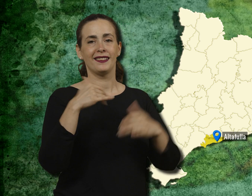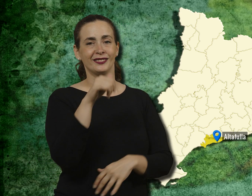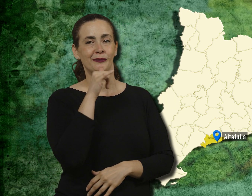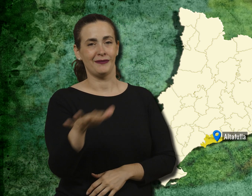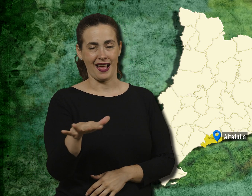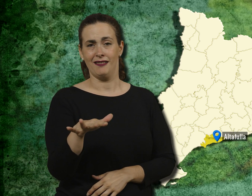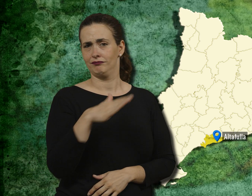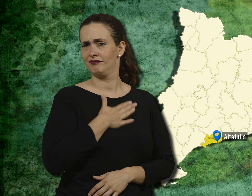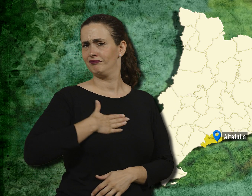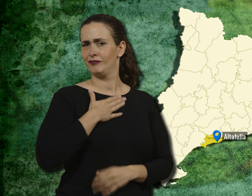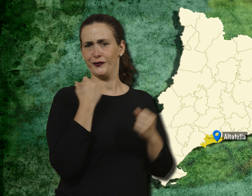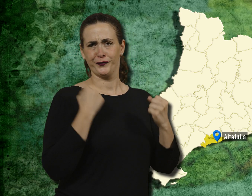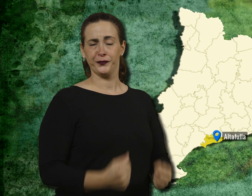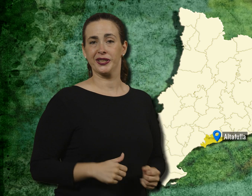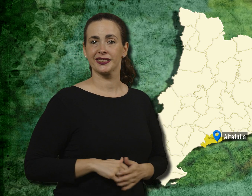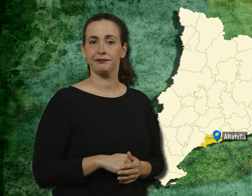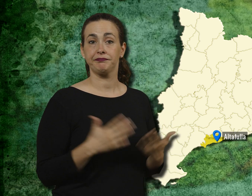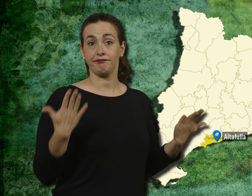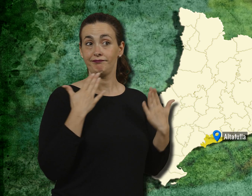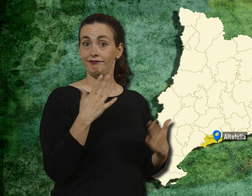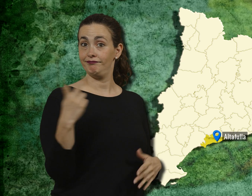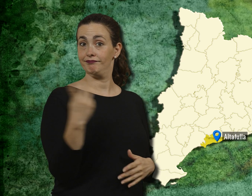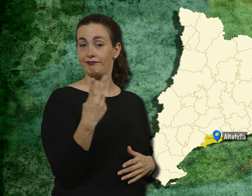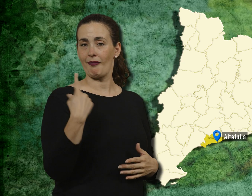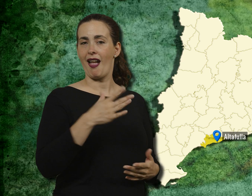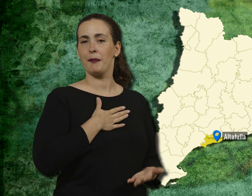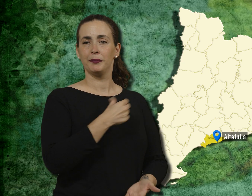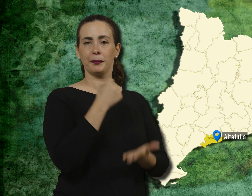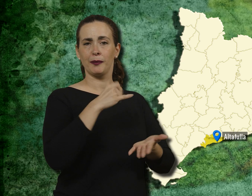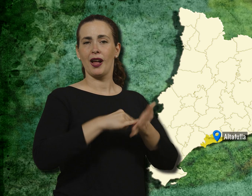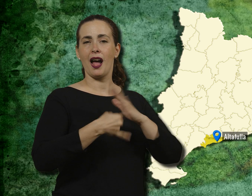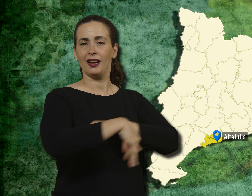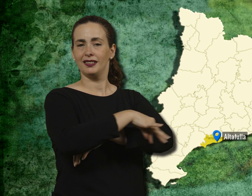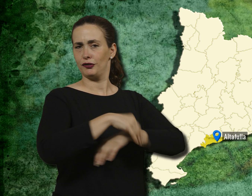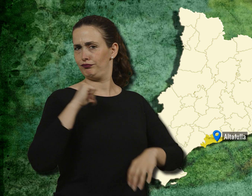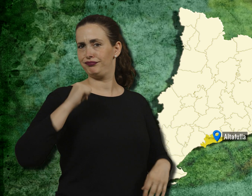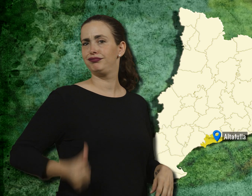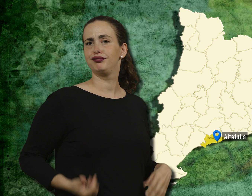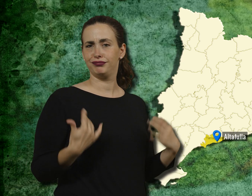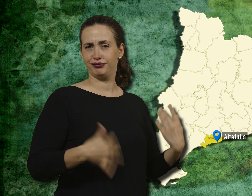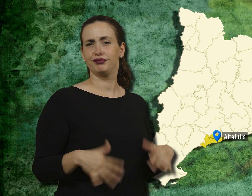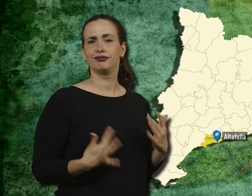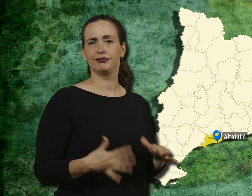i un agradable passeig marítim conviuen amb un ric patrimoni arquitectònic.